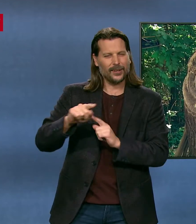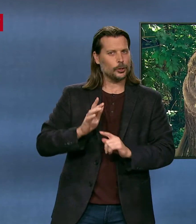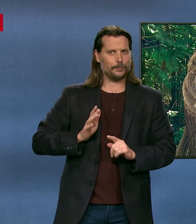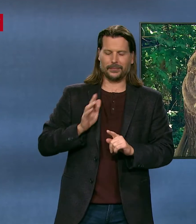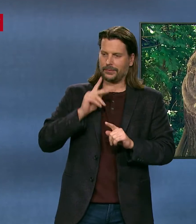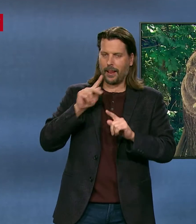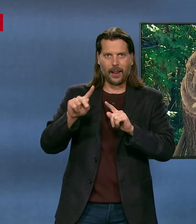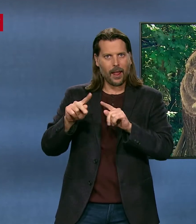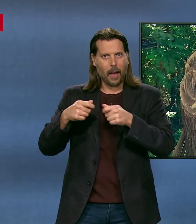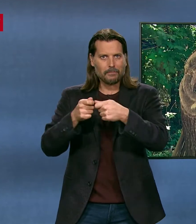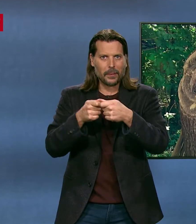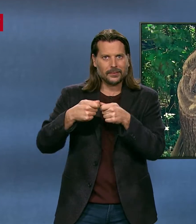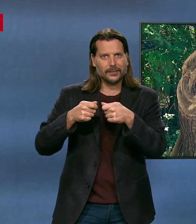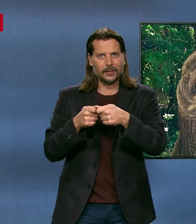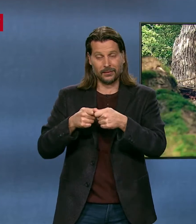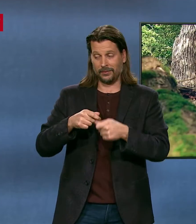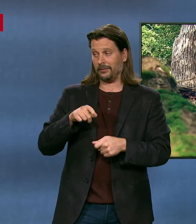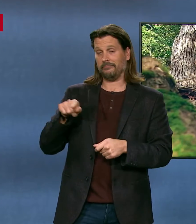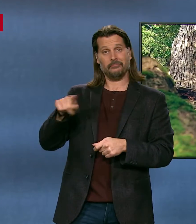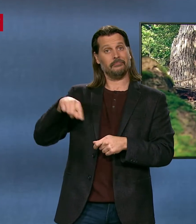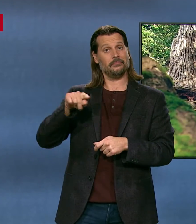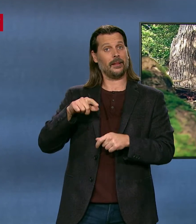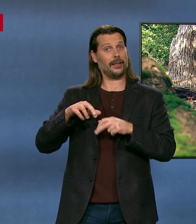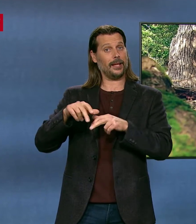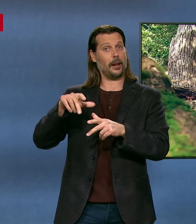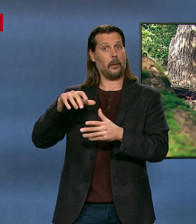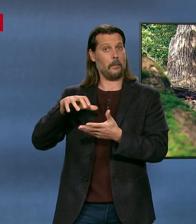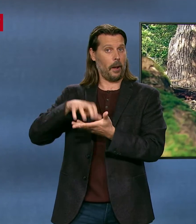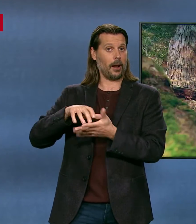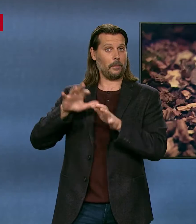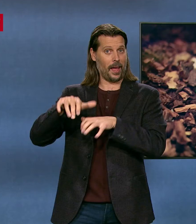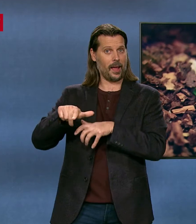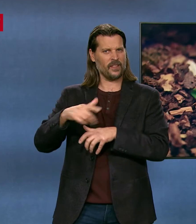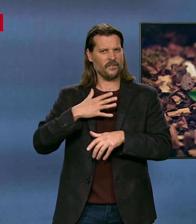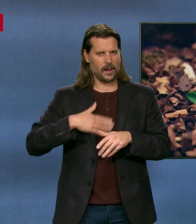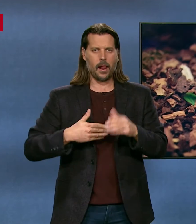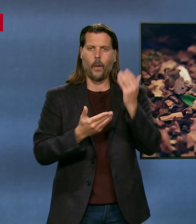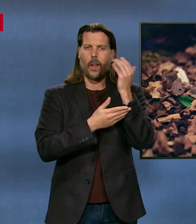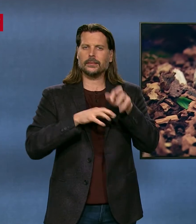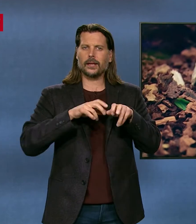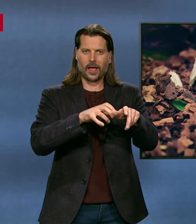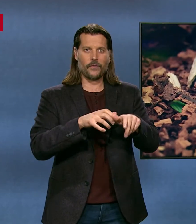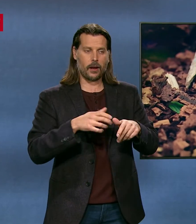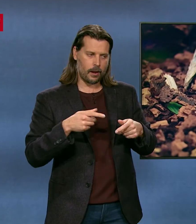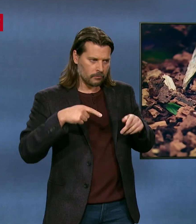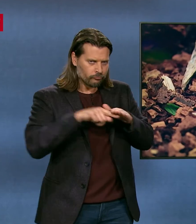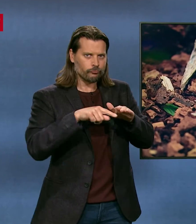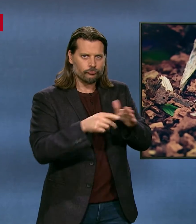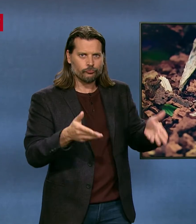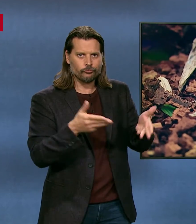will der Tierpark Bern die heimischen Holzkäfer wieder nach Bern holen. Wir bereiten den Käfertreff vor,